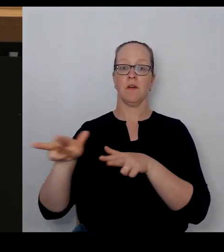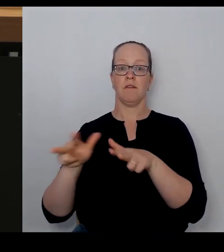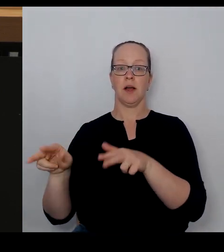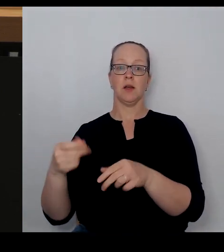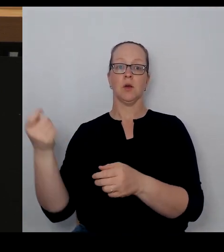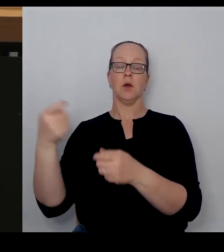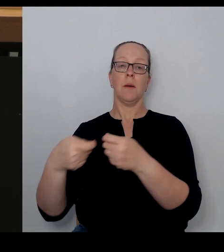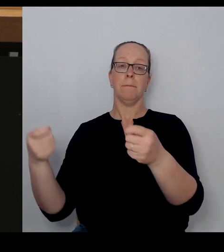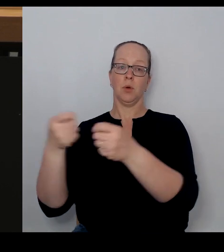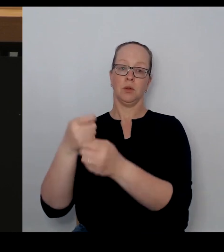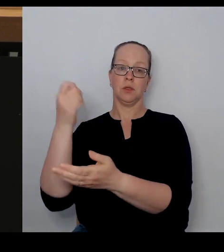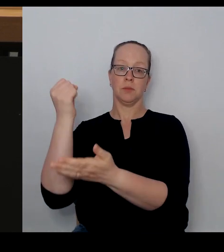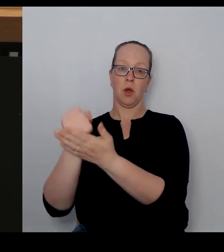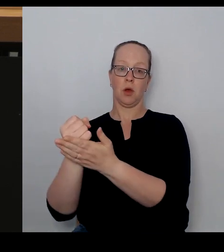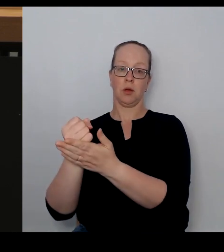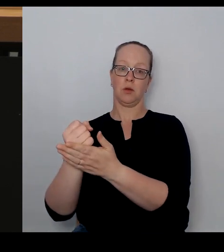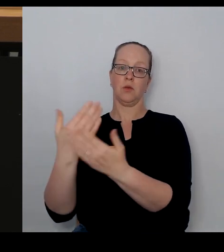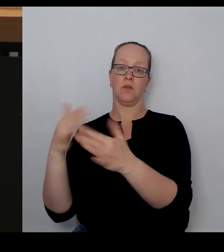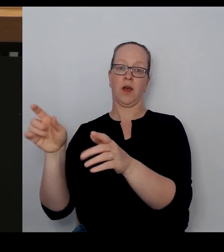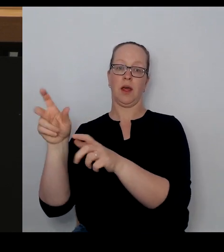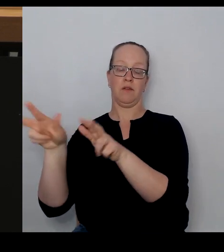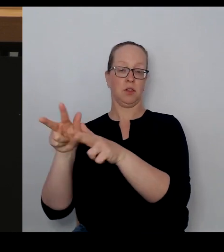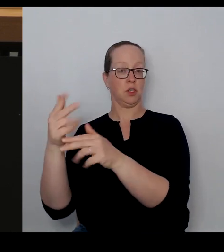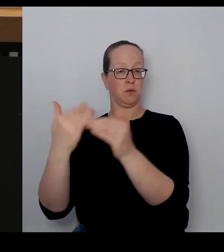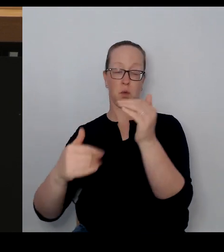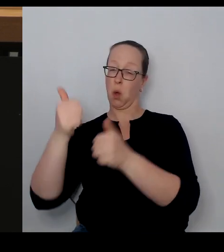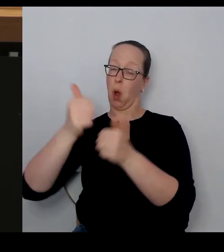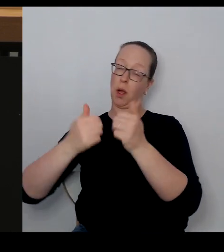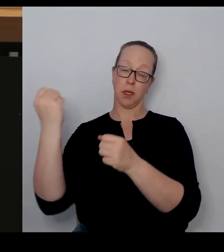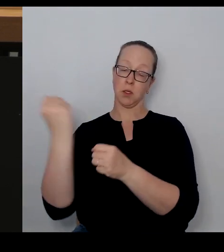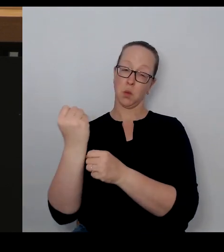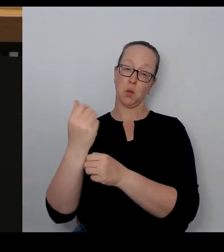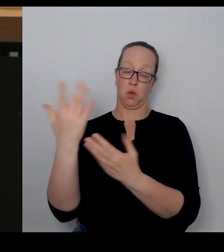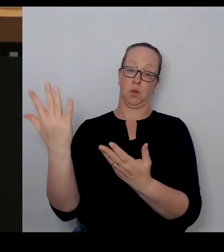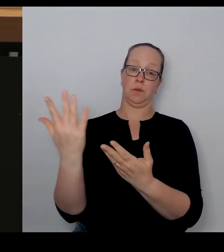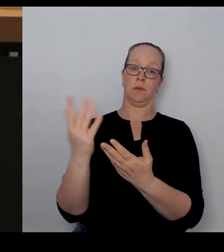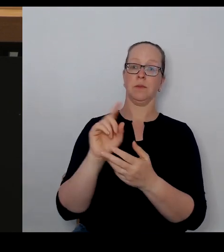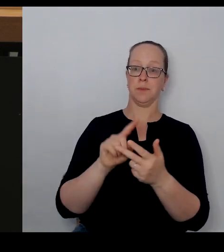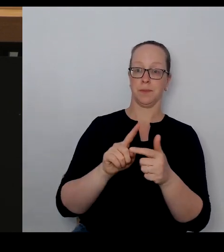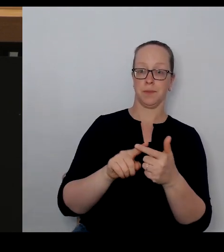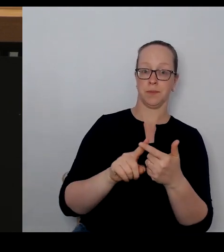Hauptverwaltungen eine ähnliche Entwicklung an, wie der Rechnungshof in seiner Analyse festgestellt hat.